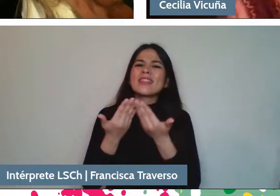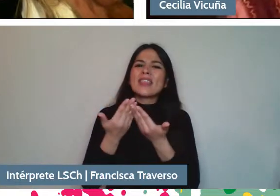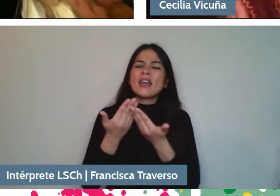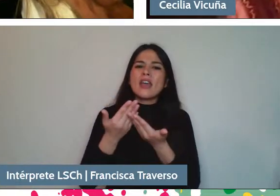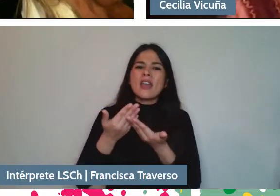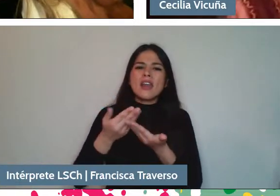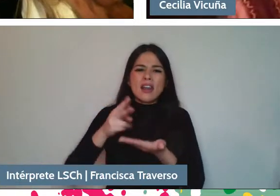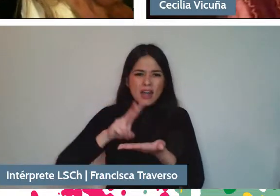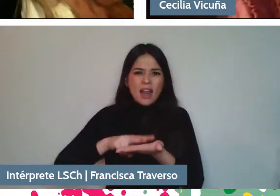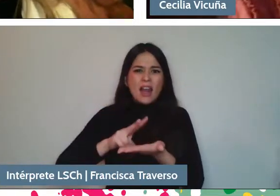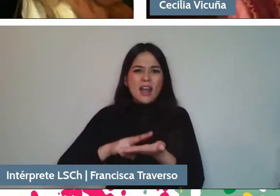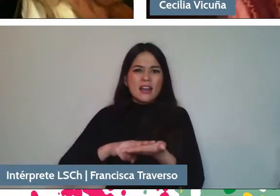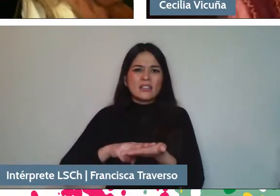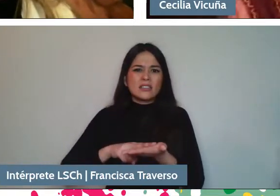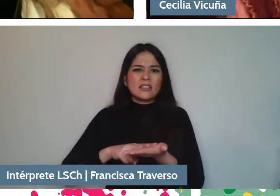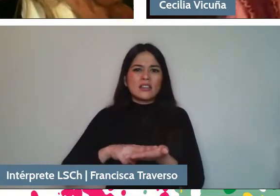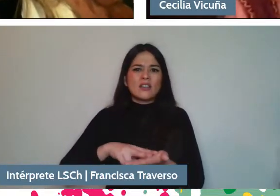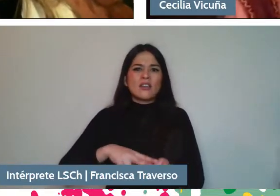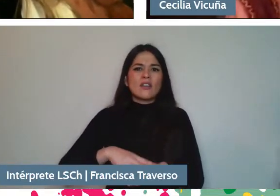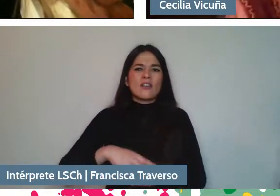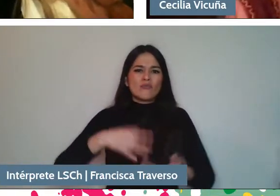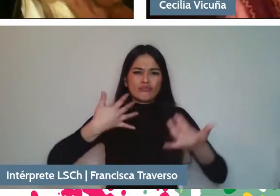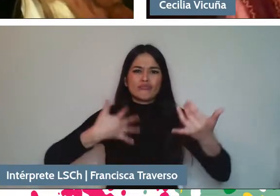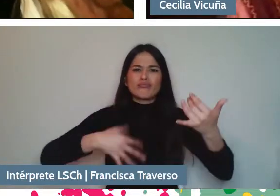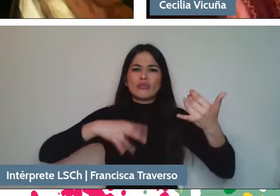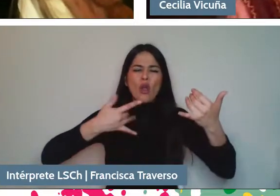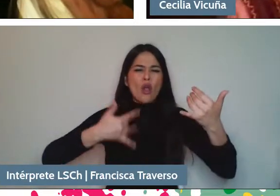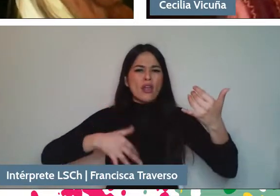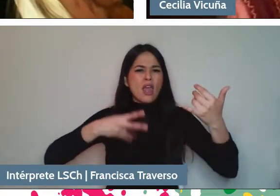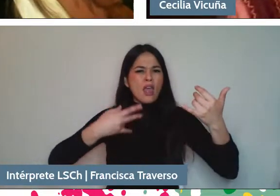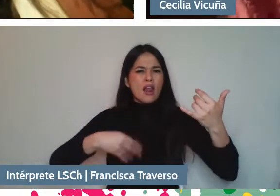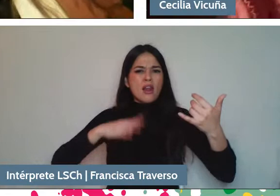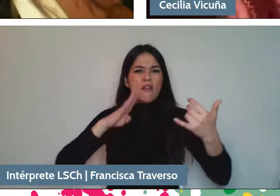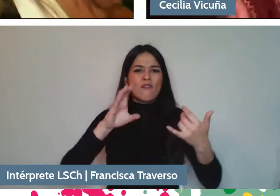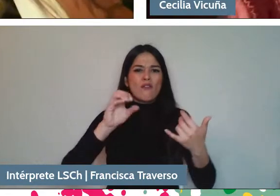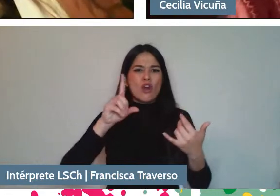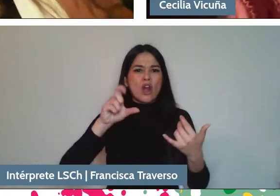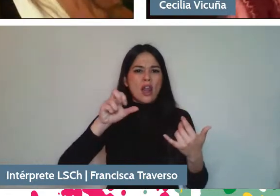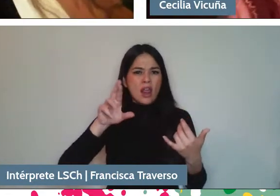boleros, tangos, con guitarra en la fiesta. Esas cosas se usaba antes las fiestas con guitarras.